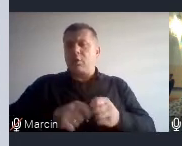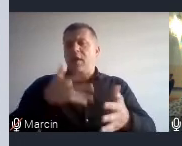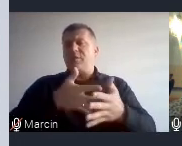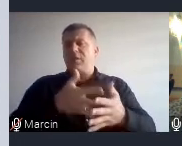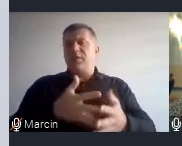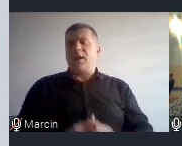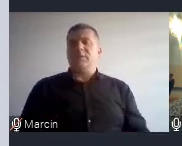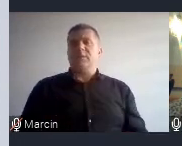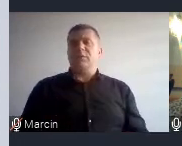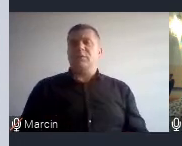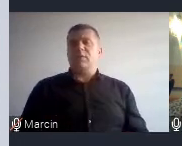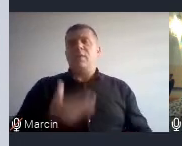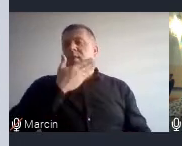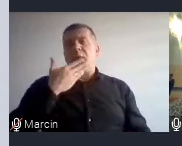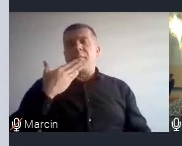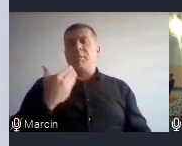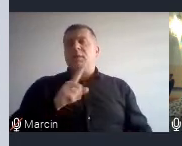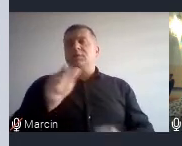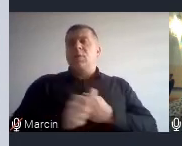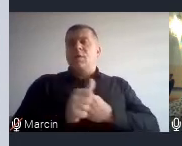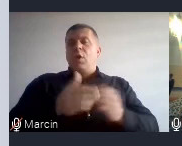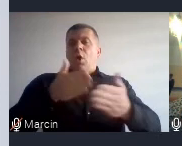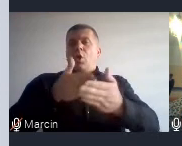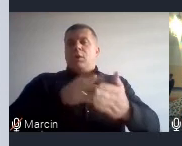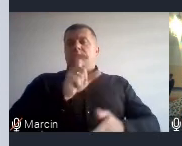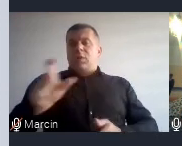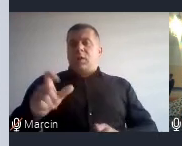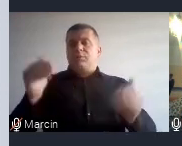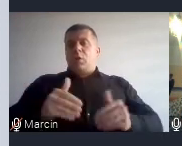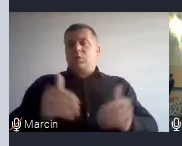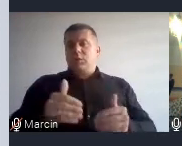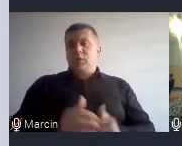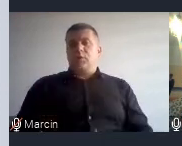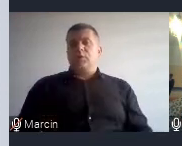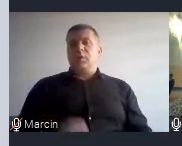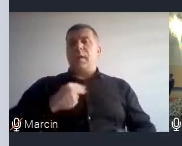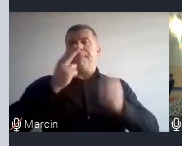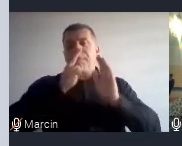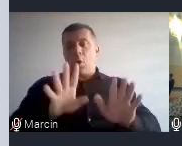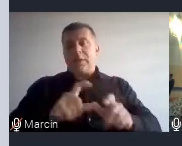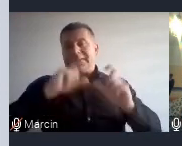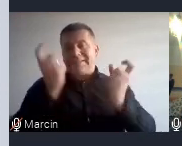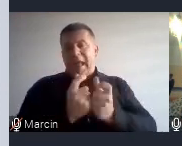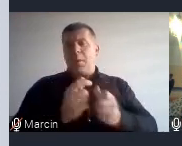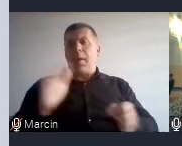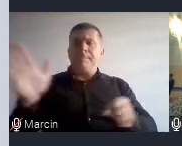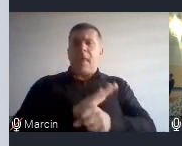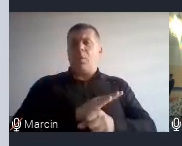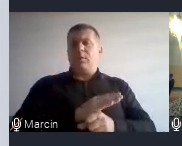Nie miałem niestety ze względu na ograniczenie czasu możliwości, pokazania Wam całych, pełnych procedur.